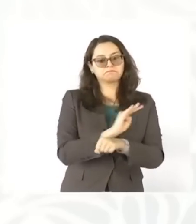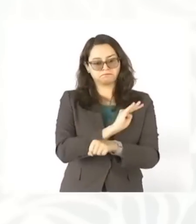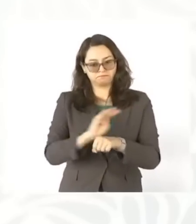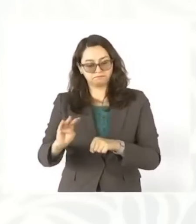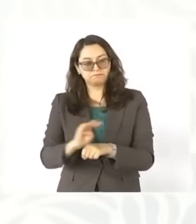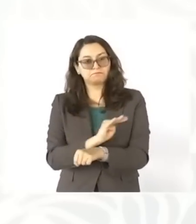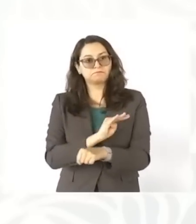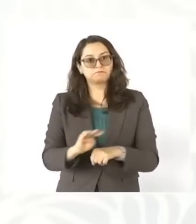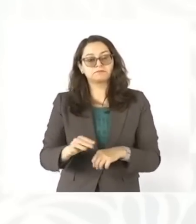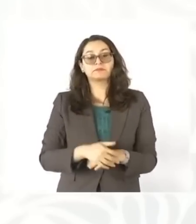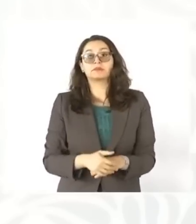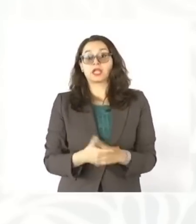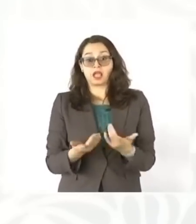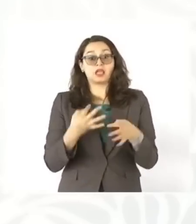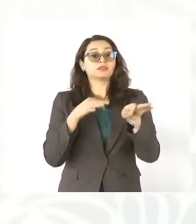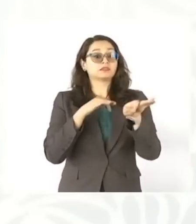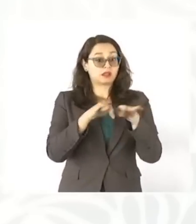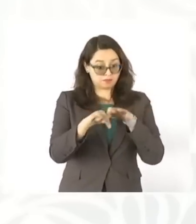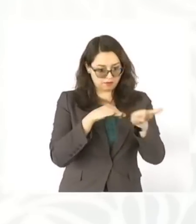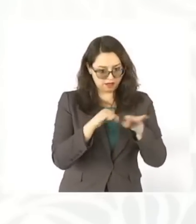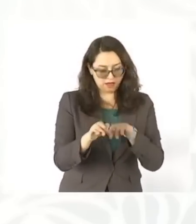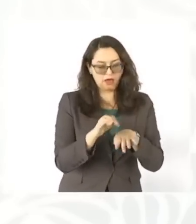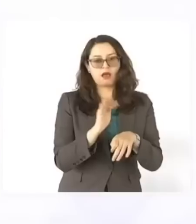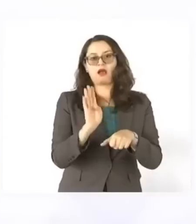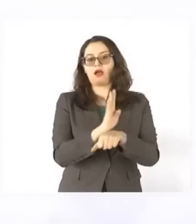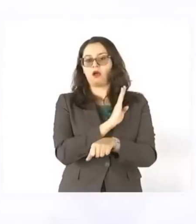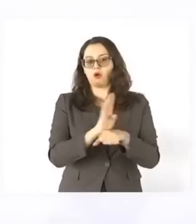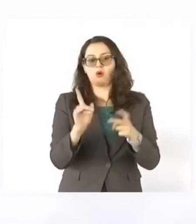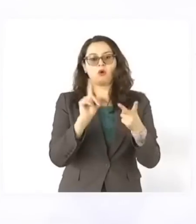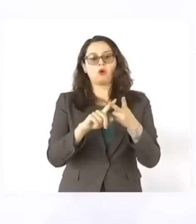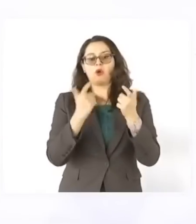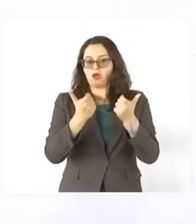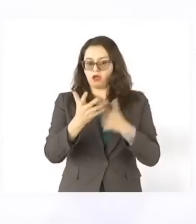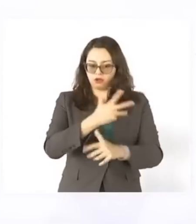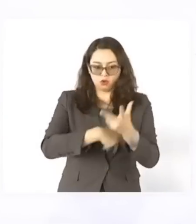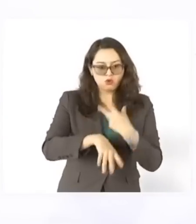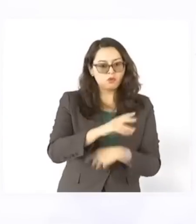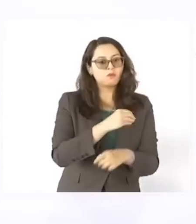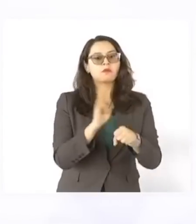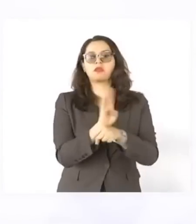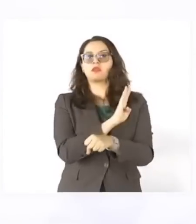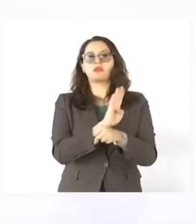términos de empleo ha beneficiado en términos de crecimiento económico ha beneficiado en términos